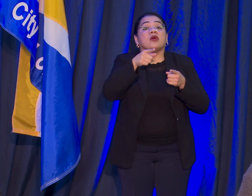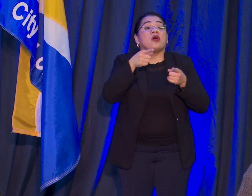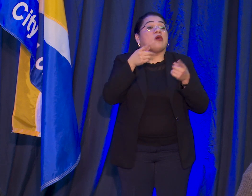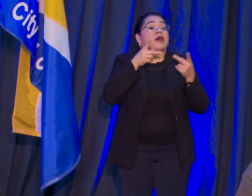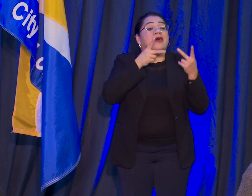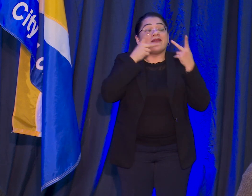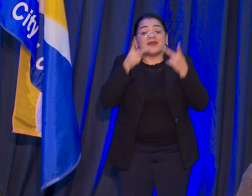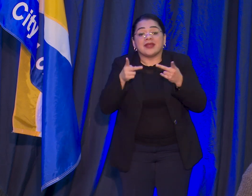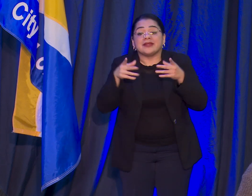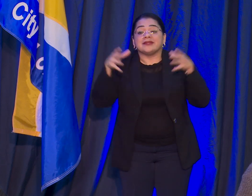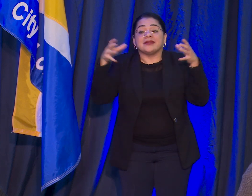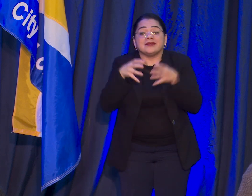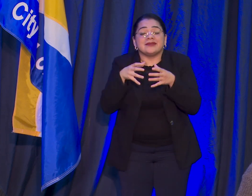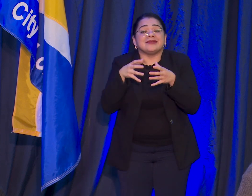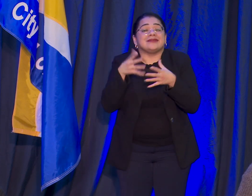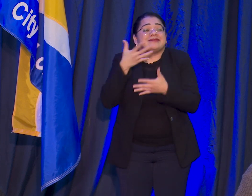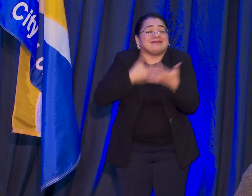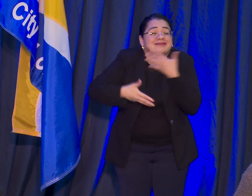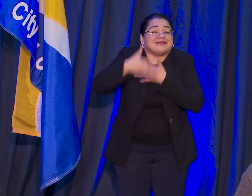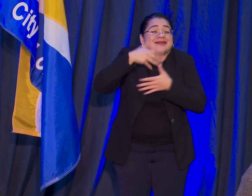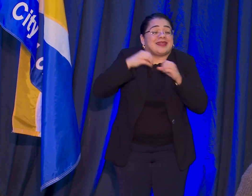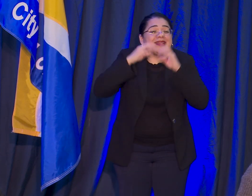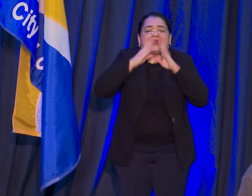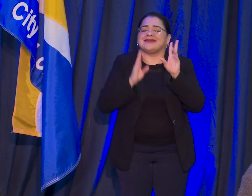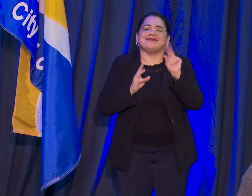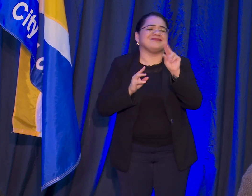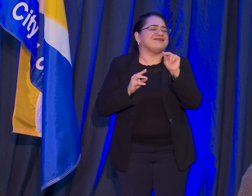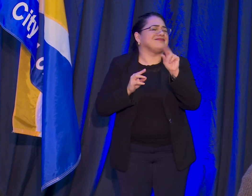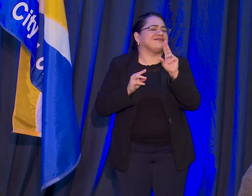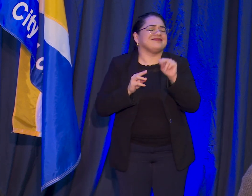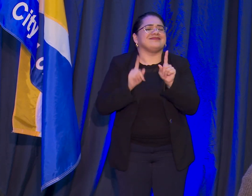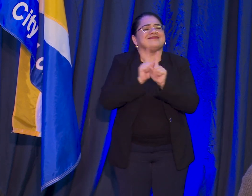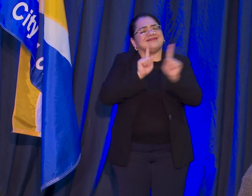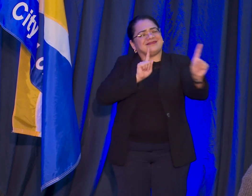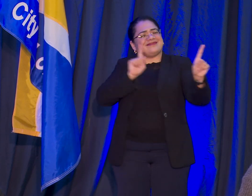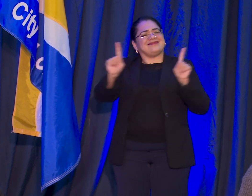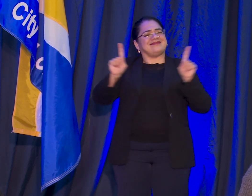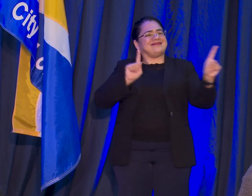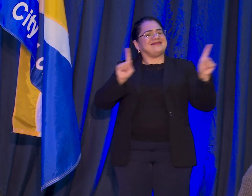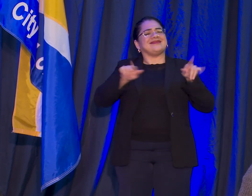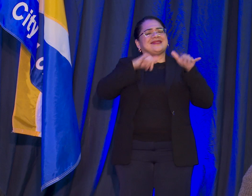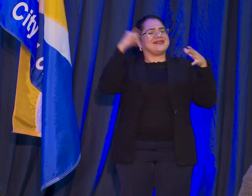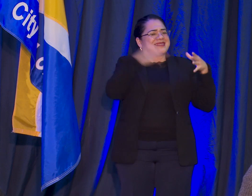practicar hanya la parte las manos para asegurar knows de que no contract and